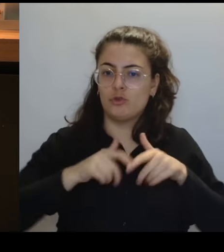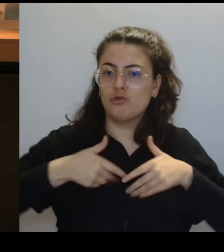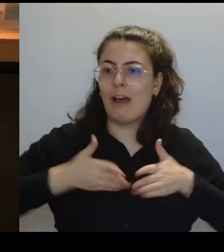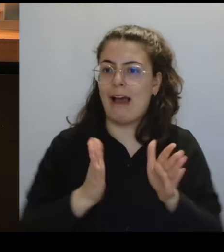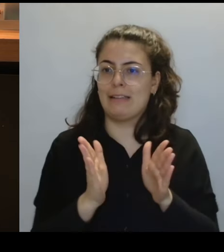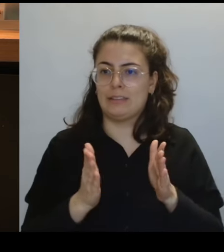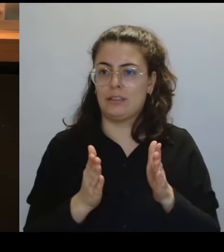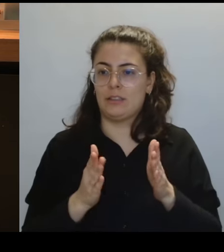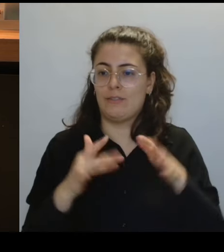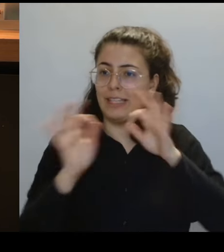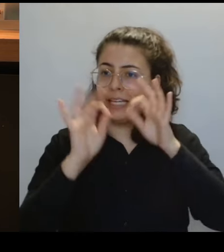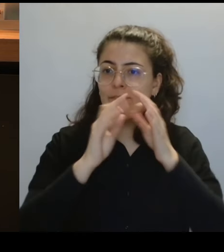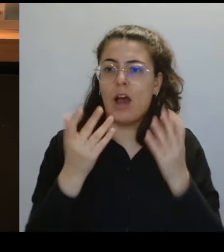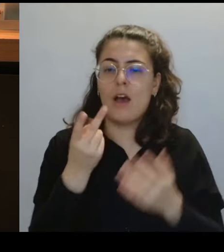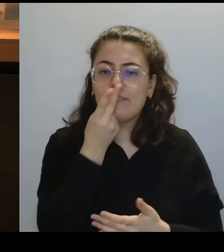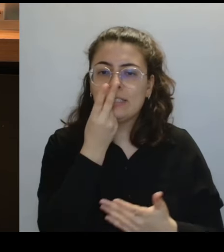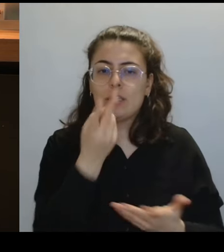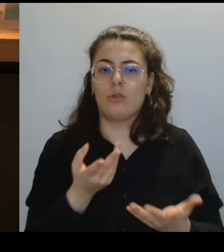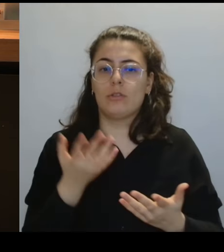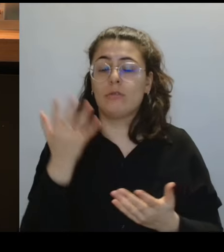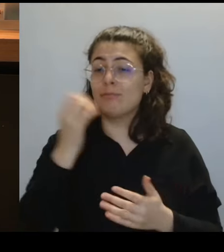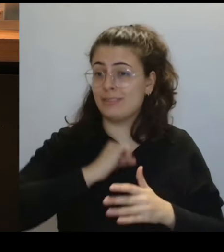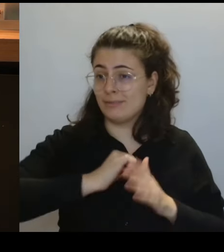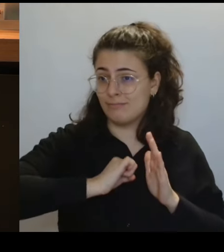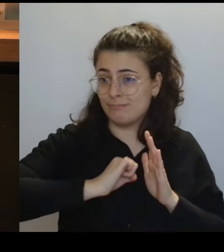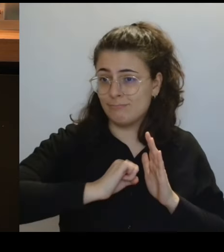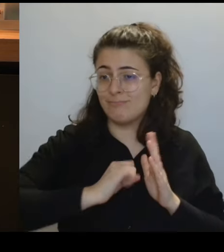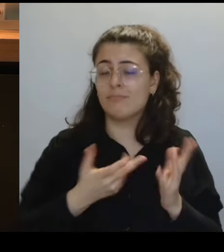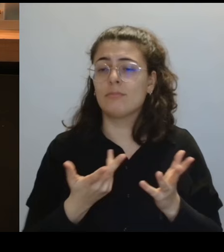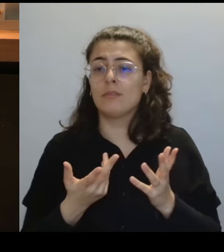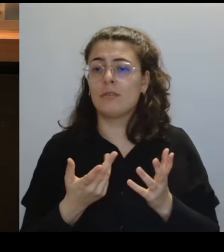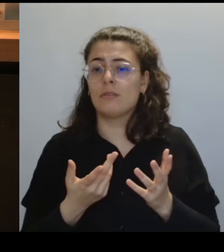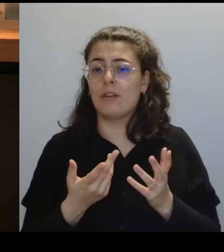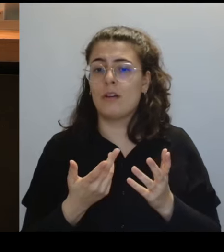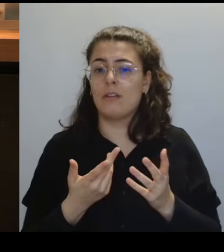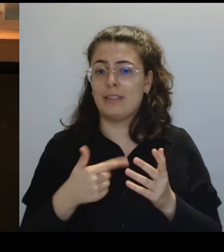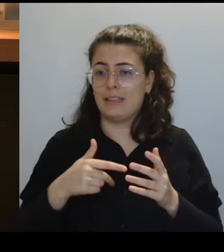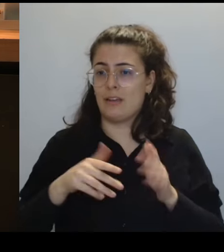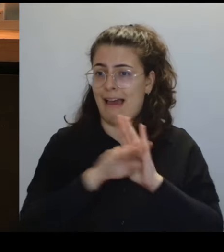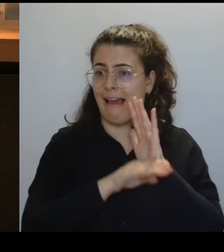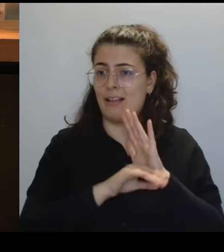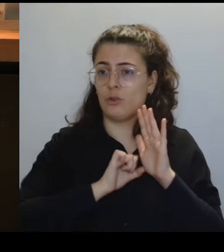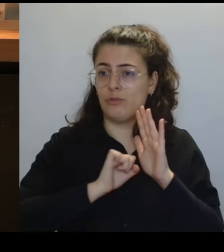Regelgeschwindigkeit in Berlin geben wird und vor diesem Hintergrund wider